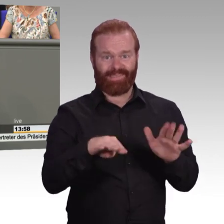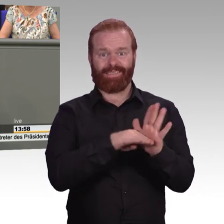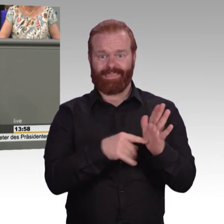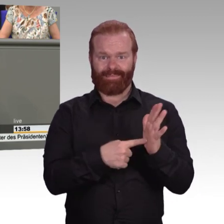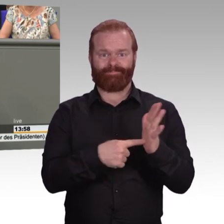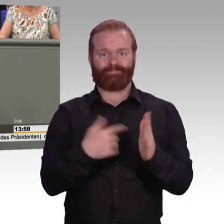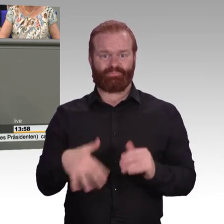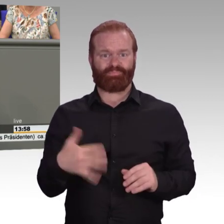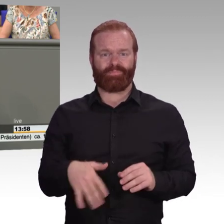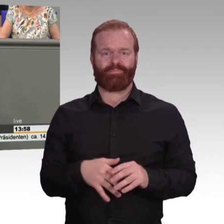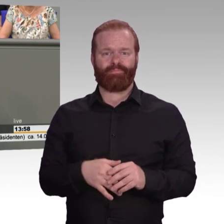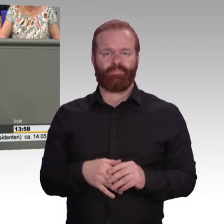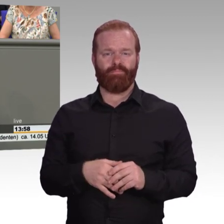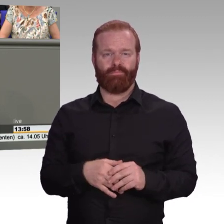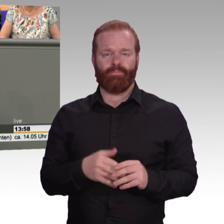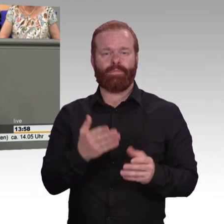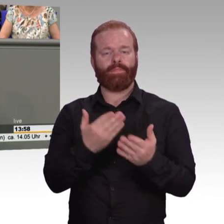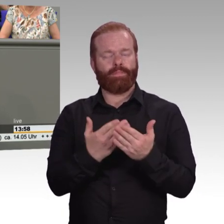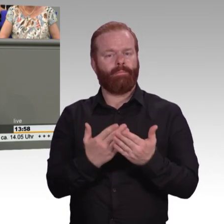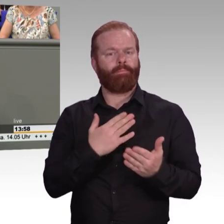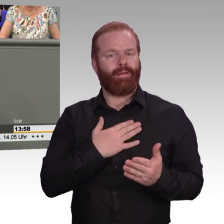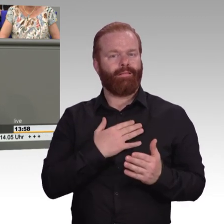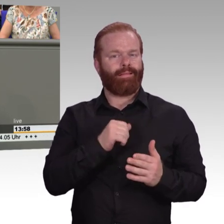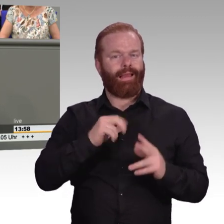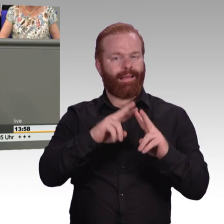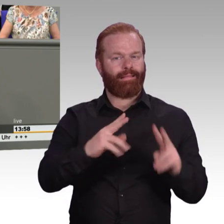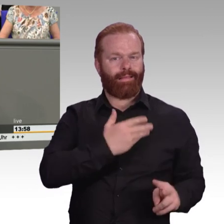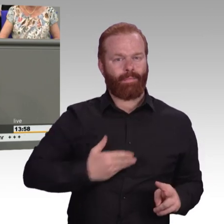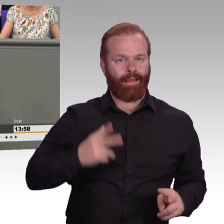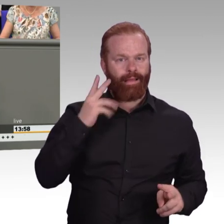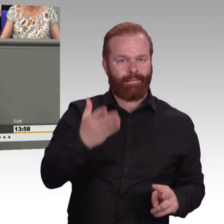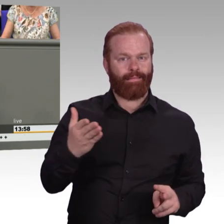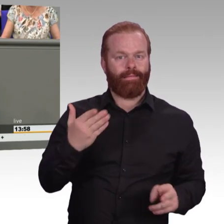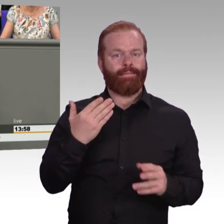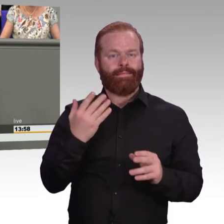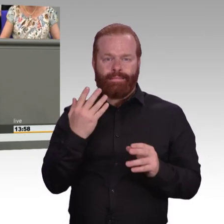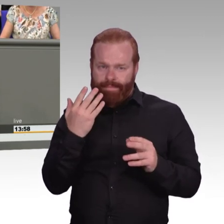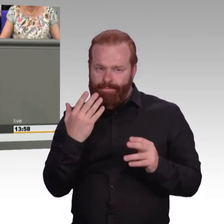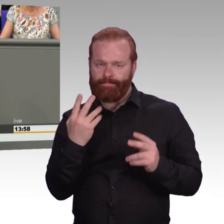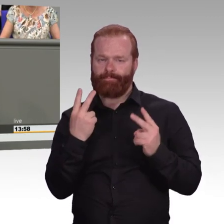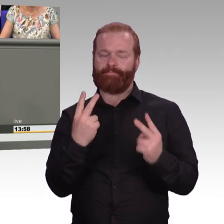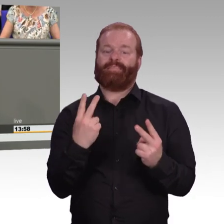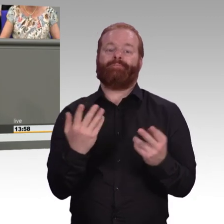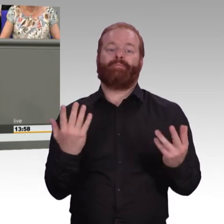diese Grundgesetzänderung angesiedelt werden soll. Die hier für eingesetzte Bund-Länder-Arbeitsgruppe,